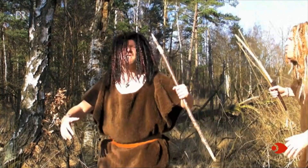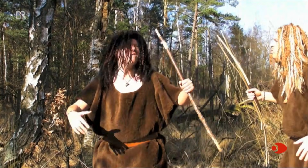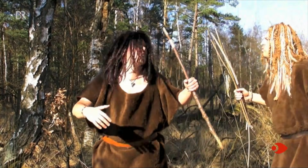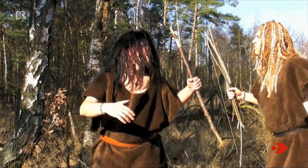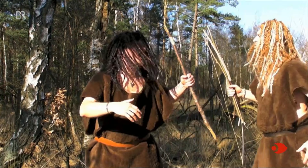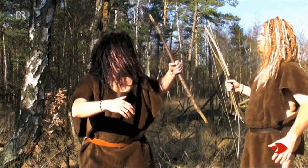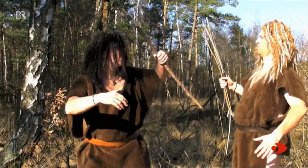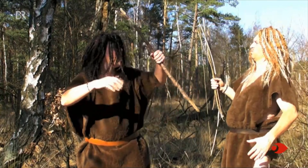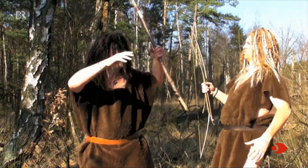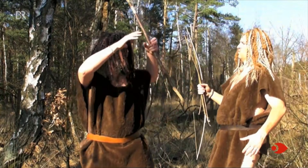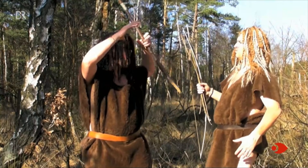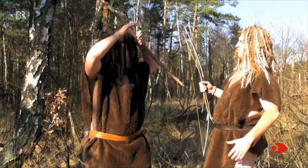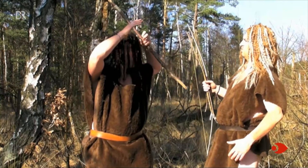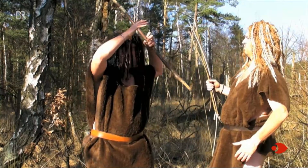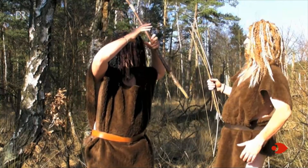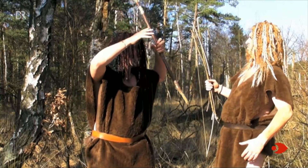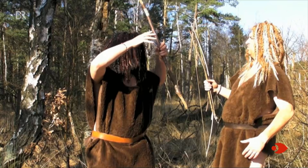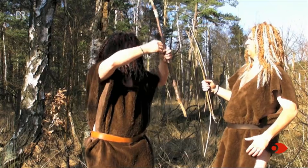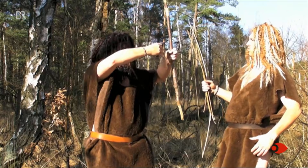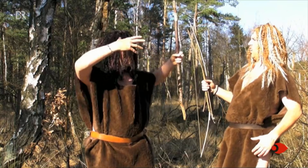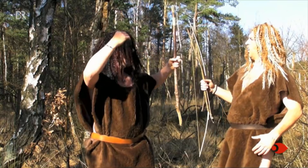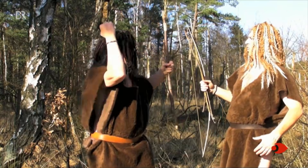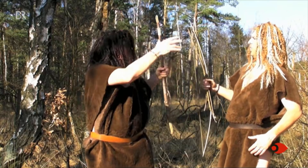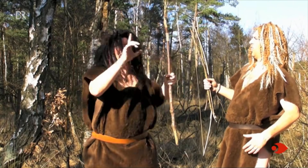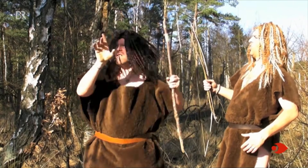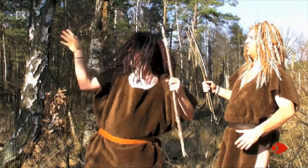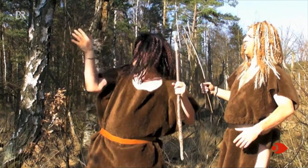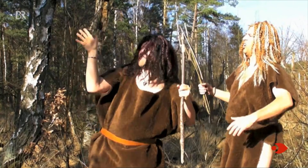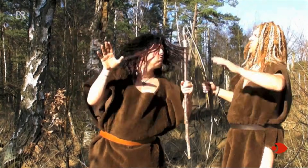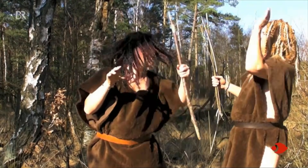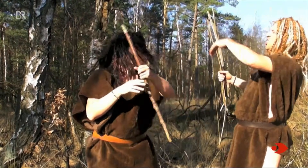Den Hirsch erlegen! Da drüben!